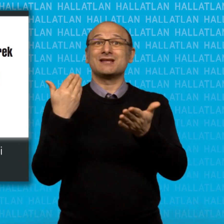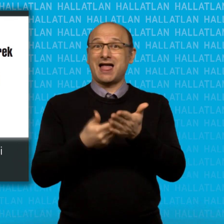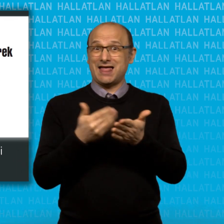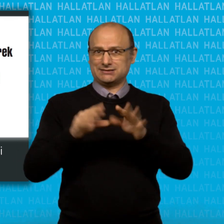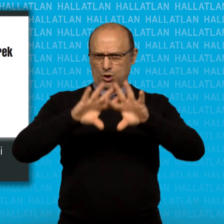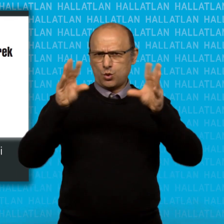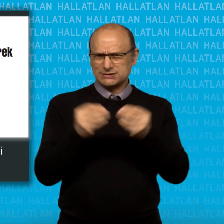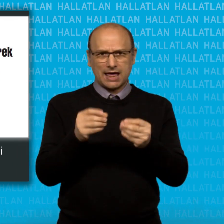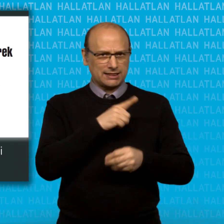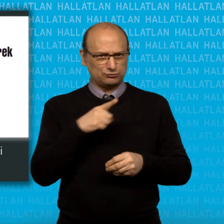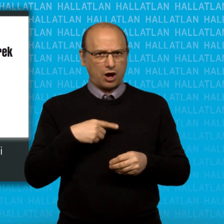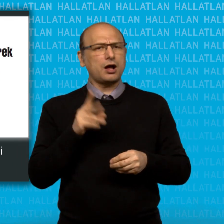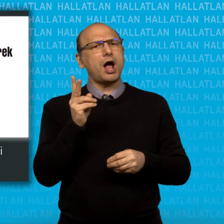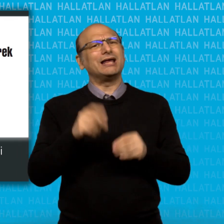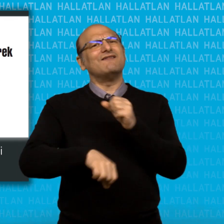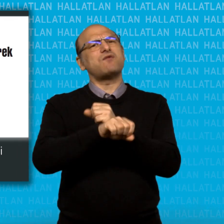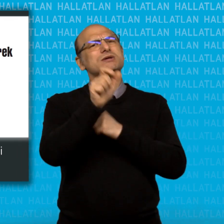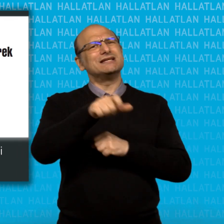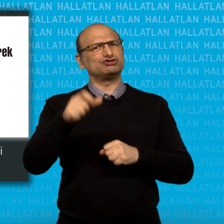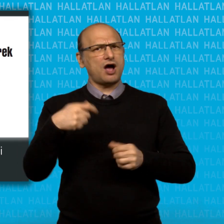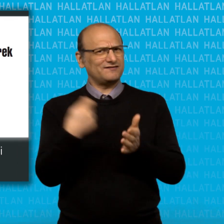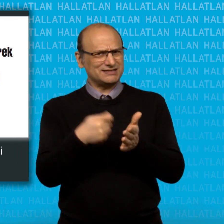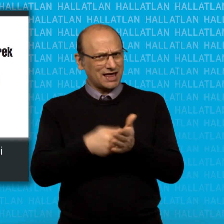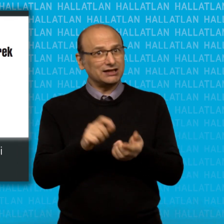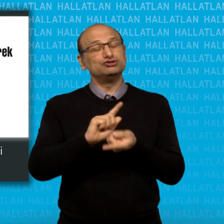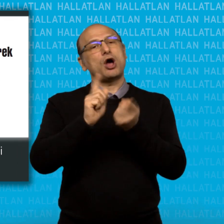Ebben az összegben nemcsak az első csapat keretéhez tartozó labdarúgók fizetései szerepelnek,